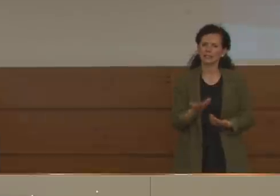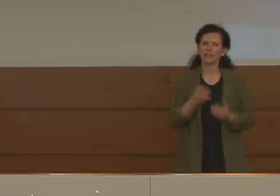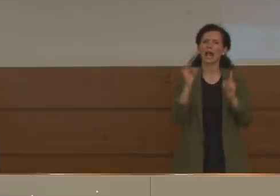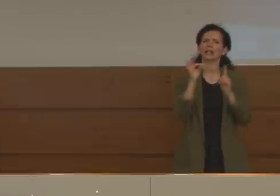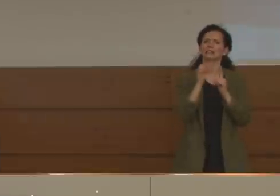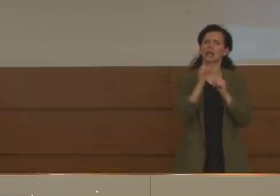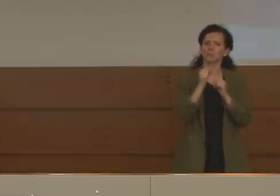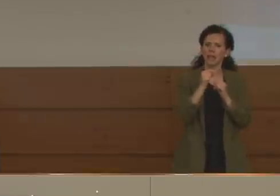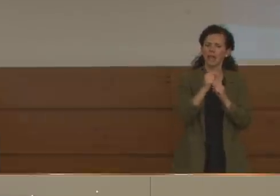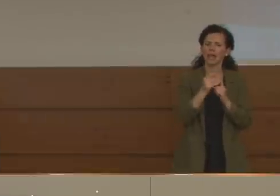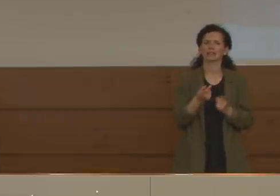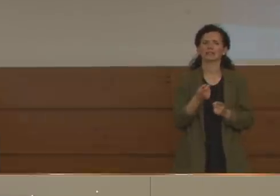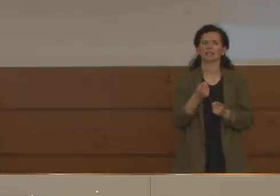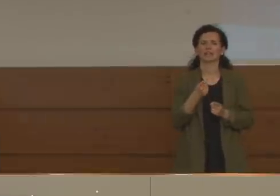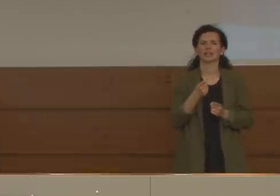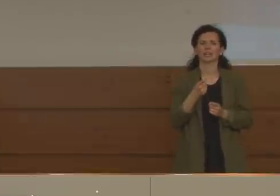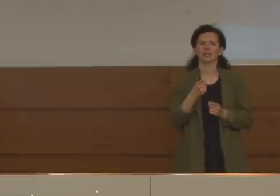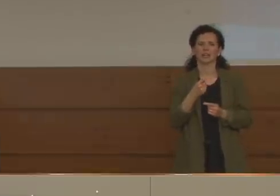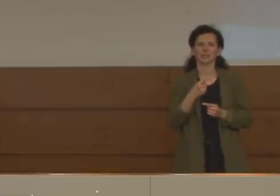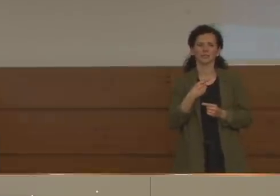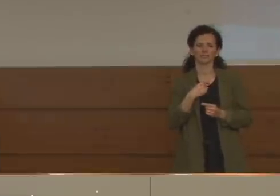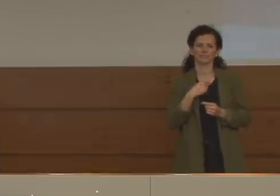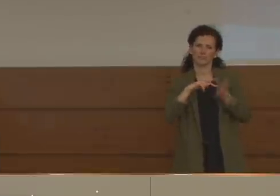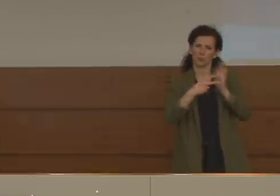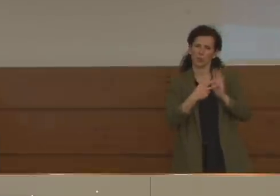fibrillazione atriale... cioè sono patologie molto comuni.